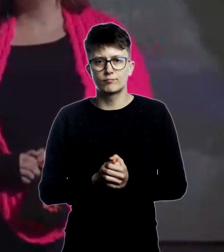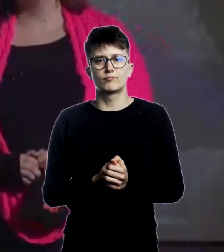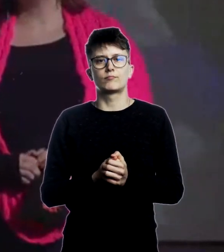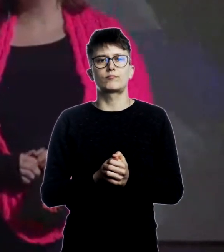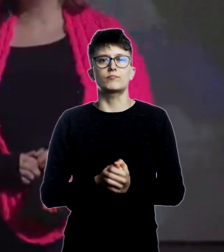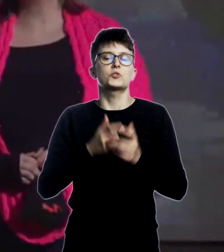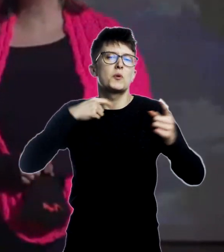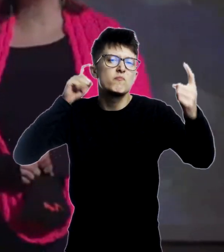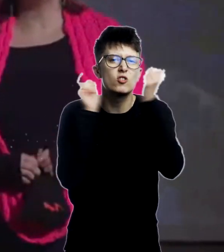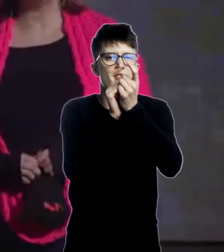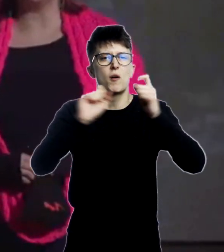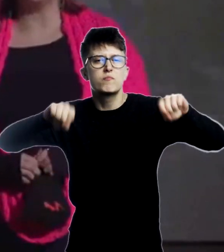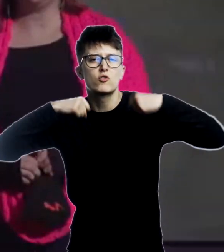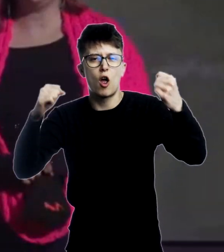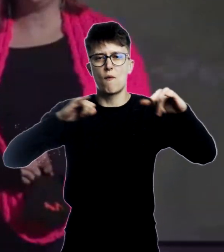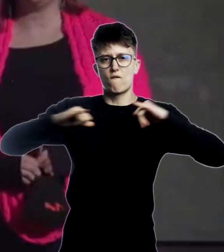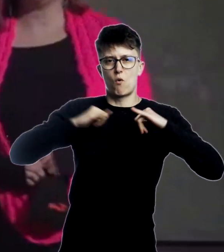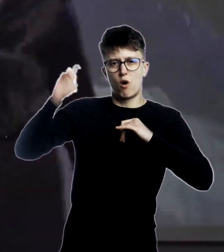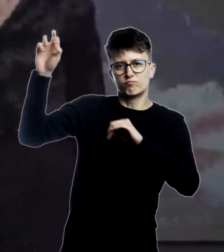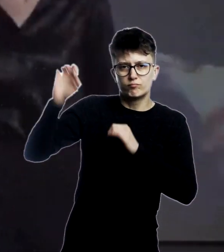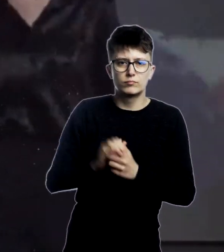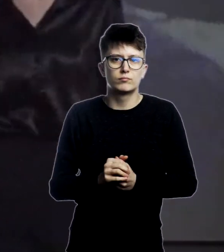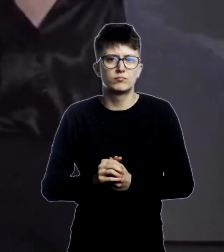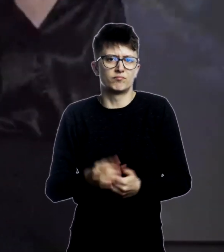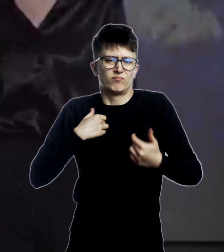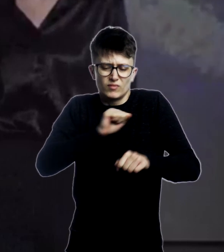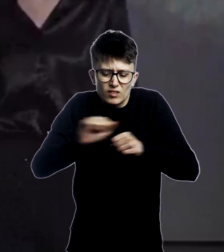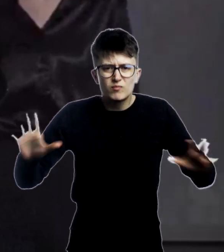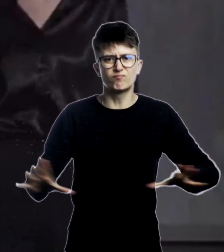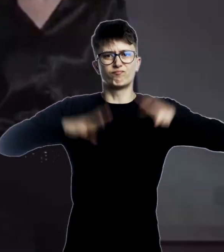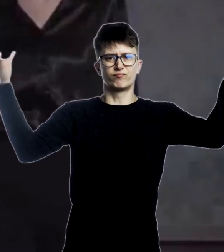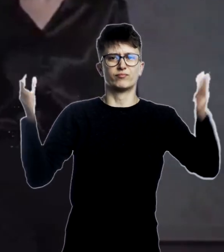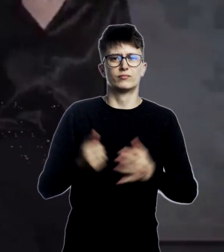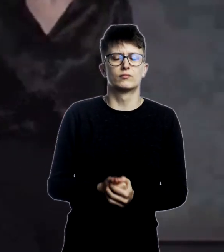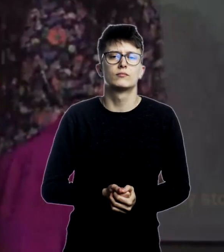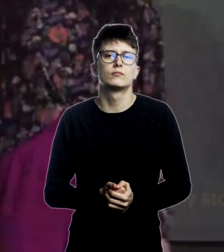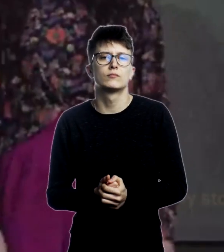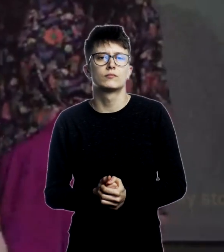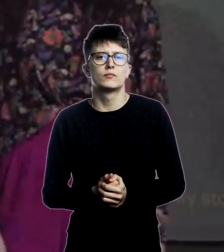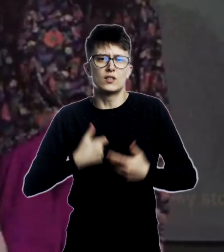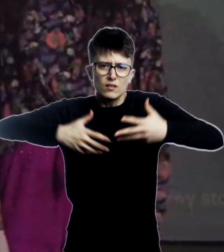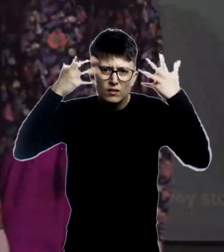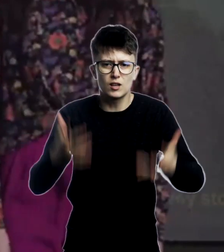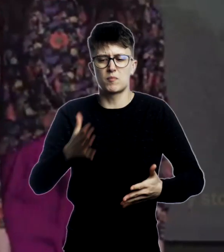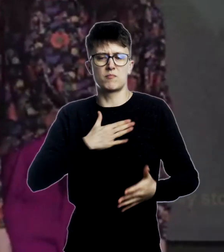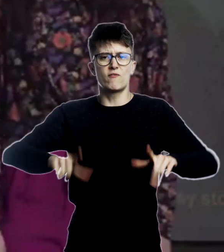bo sprzeciwiamy się przemocy władzy. Robimy to, bo jesteśmy wkurwione. Robimy to, bo chcemy mieć wybór.